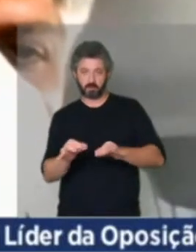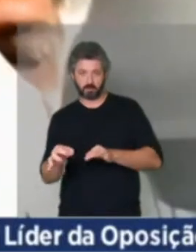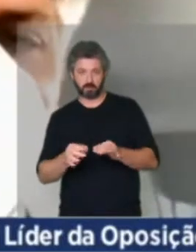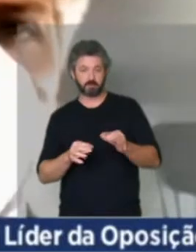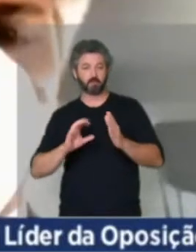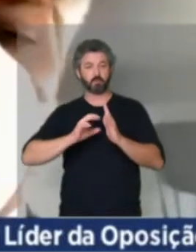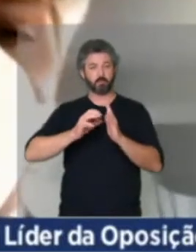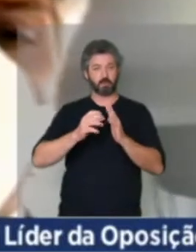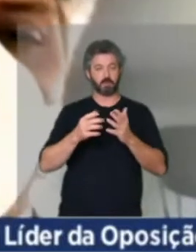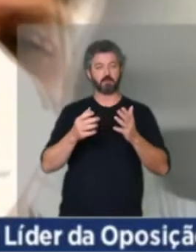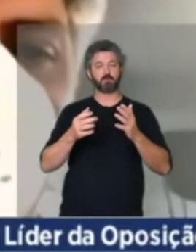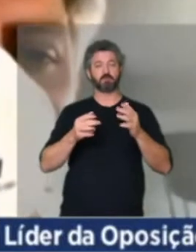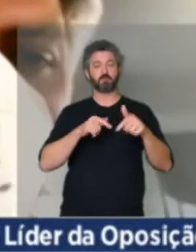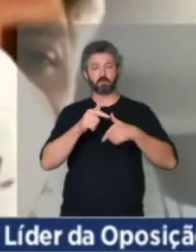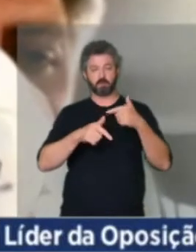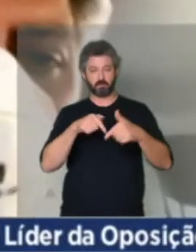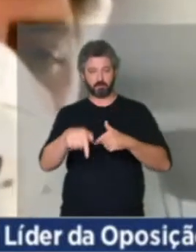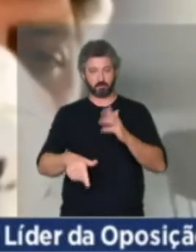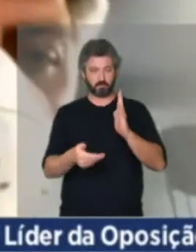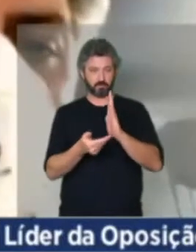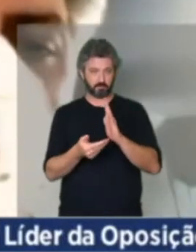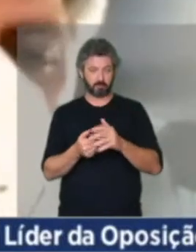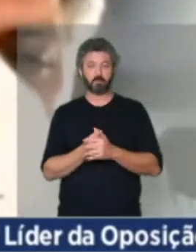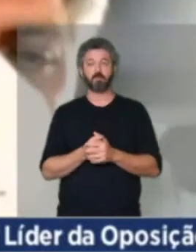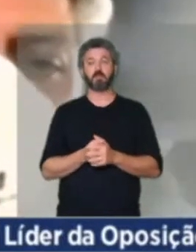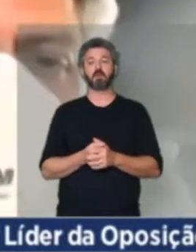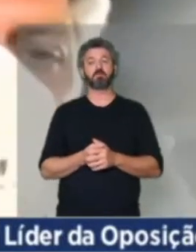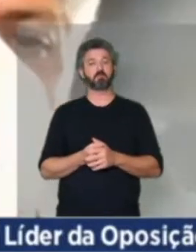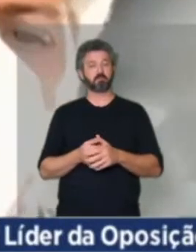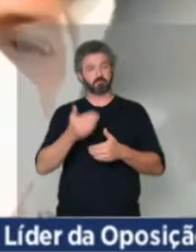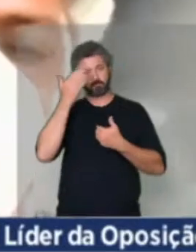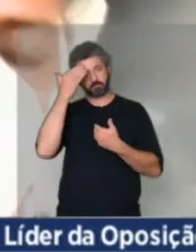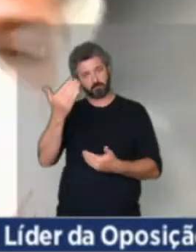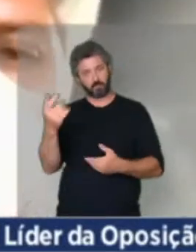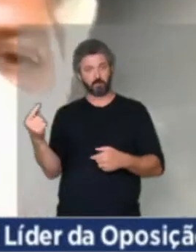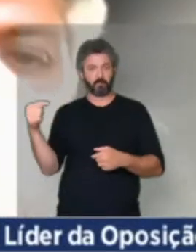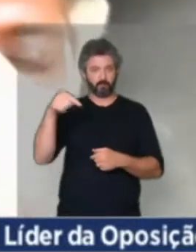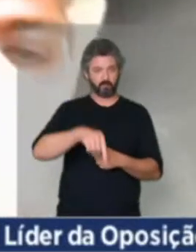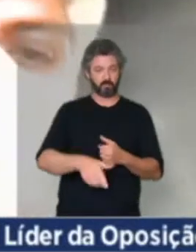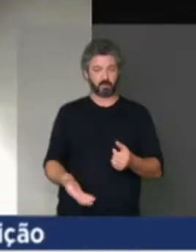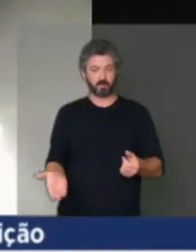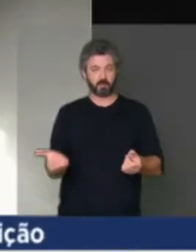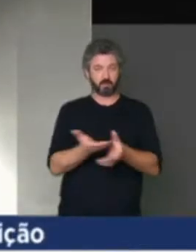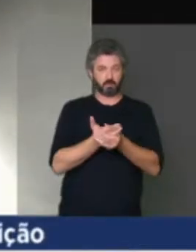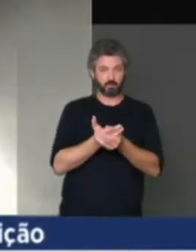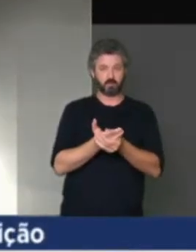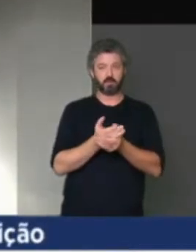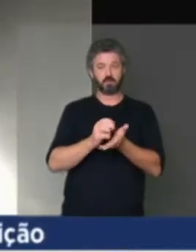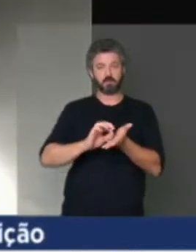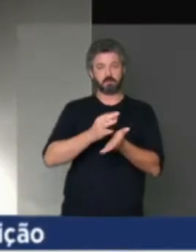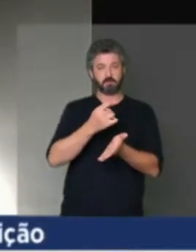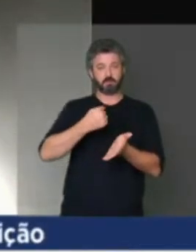DA NOSSA CASA E AGRADEÇO A V.EXA. TER PAUTADO O REQUERIMENTO QUE É SUBSCRITO POR MIM E POBRE POR TODOS OS